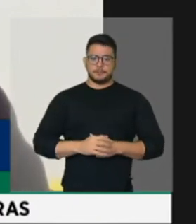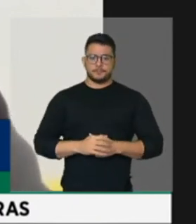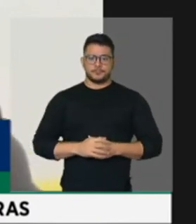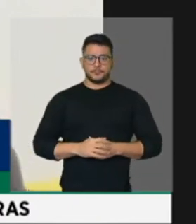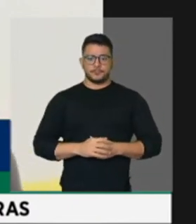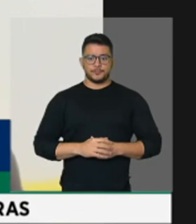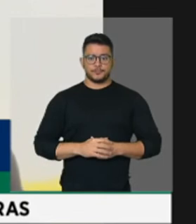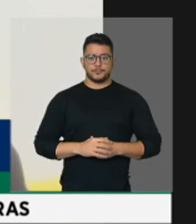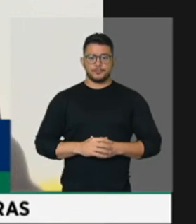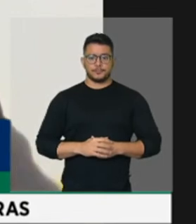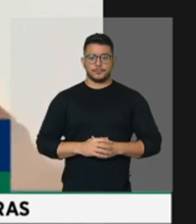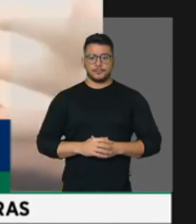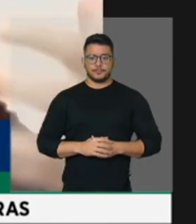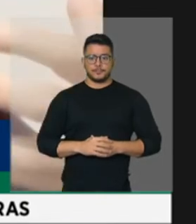ELETROBRAS É UM PATRIMÔNIO NACIONAL. TEM UM PAPEL